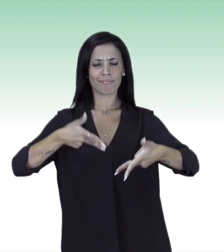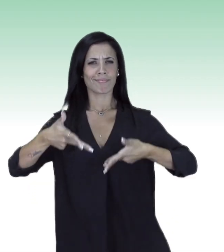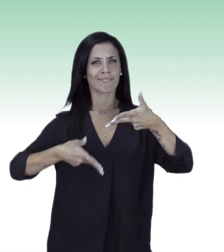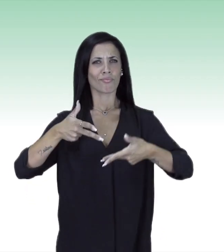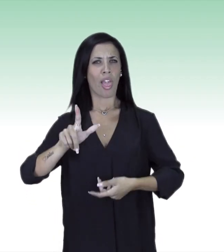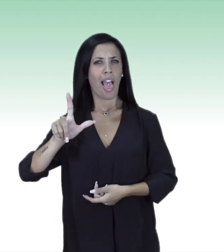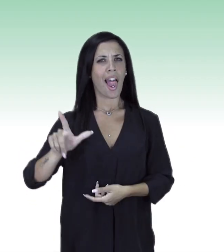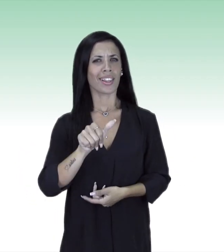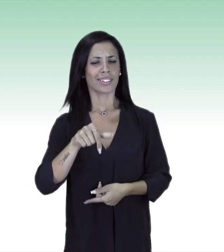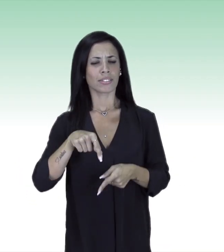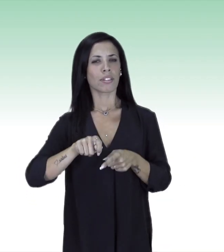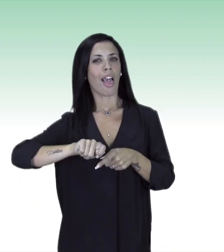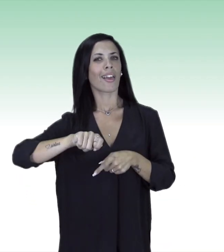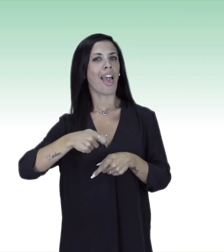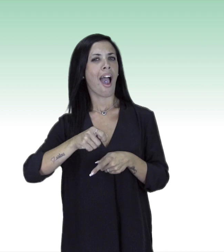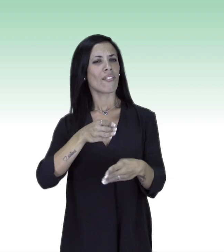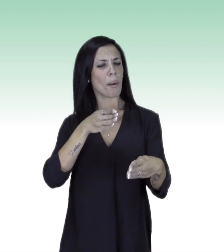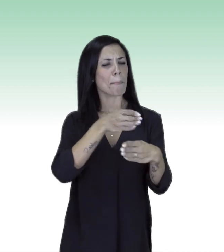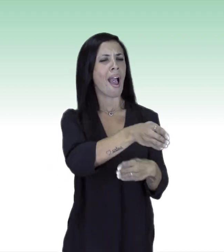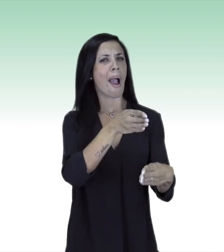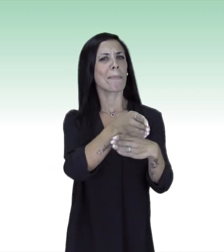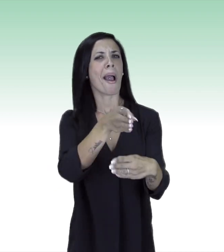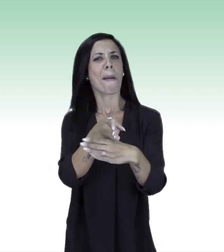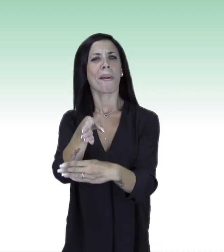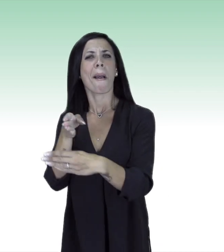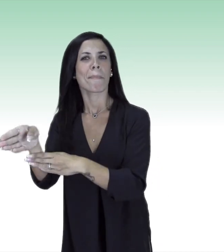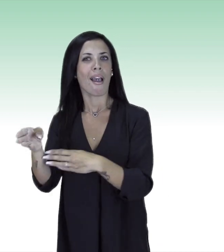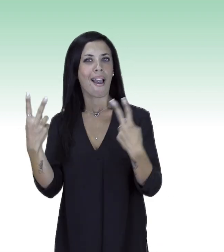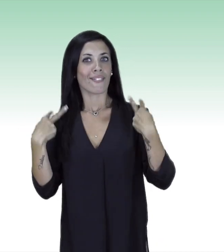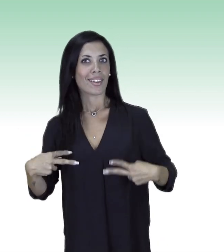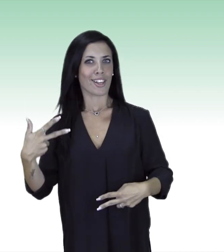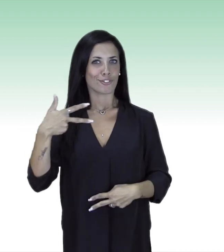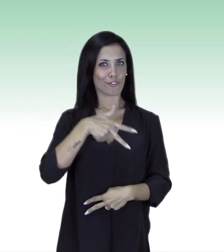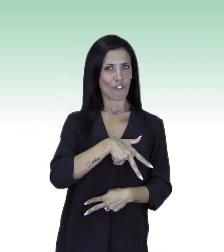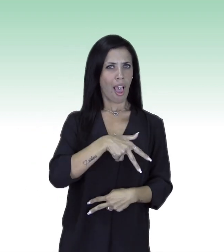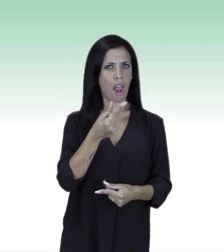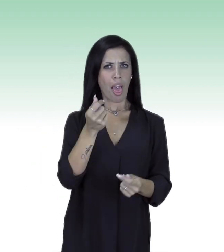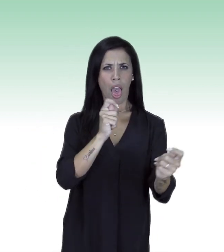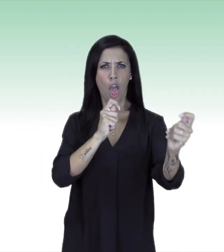La lingua dei segni è la chiave per garantire la piena partecipazione delle persone sorde